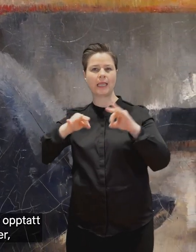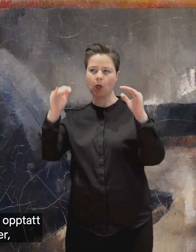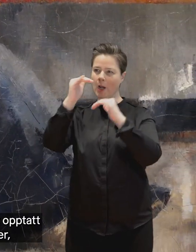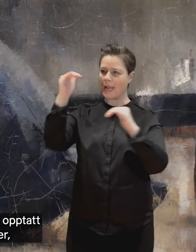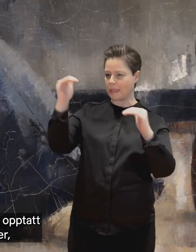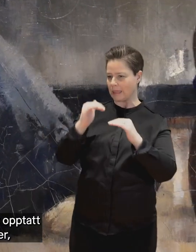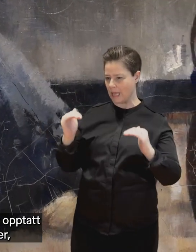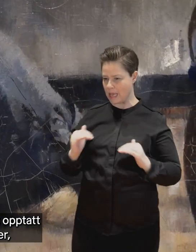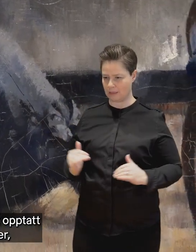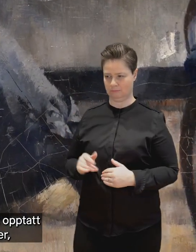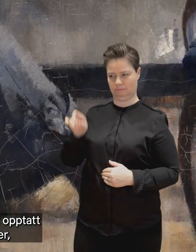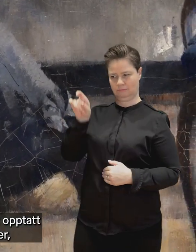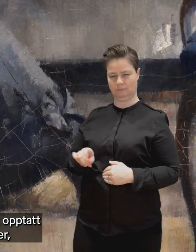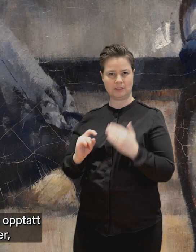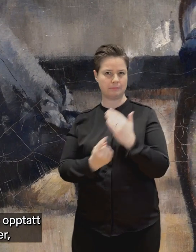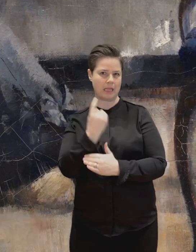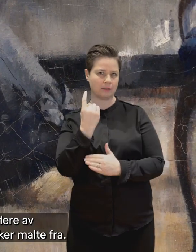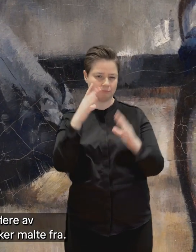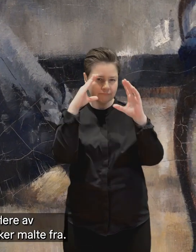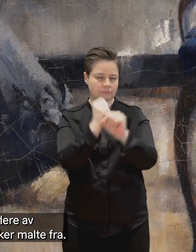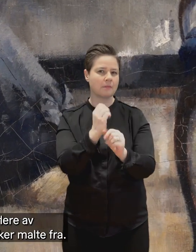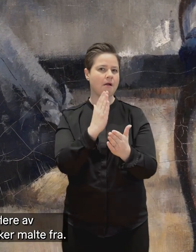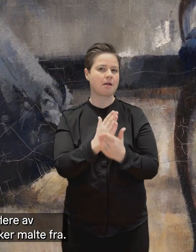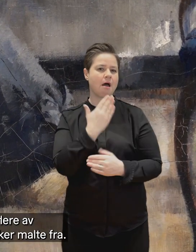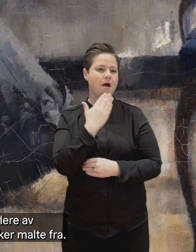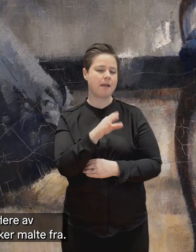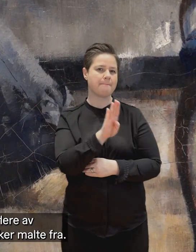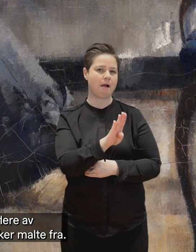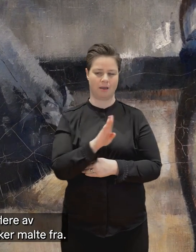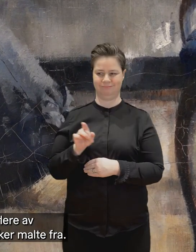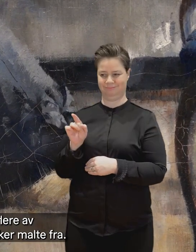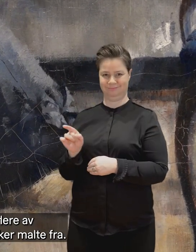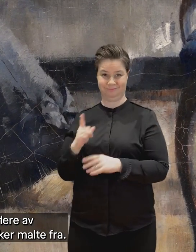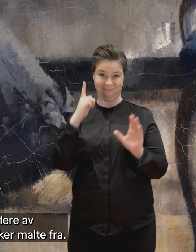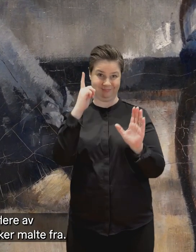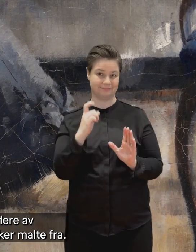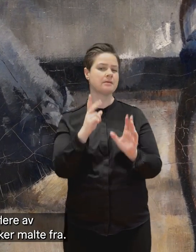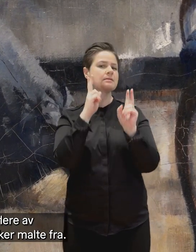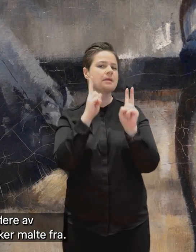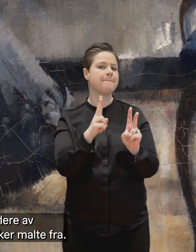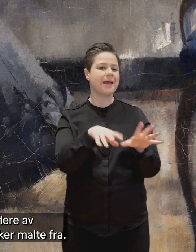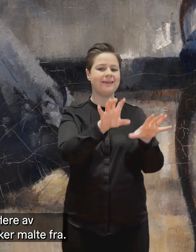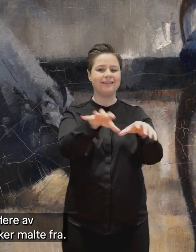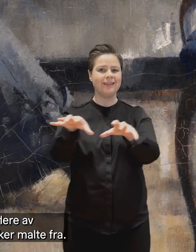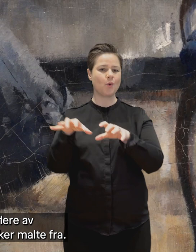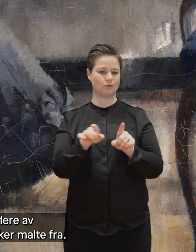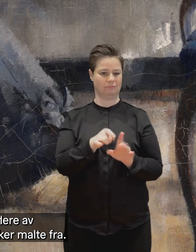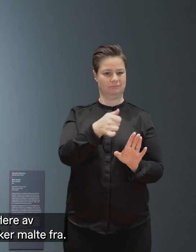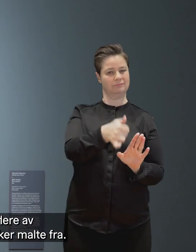Hun har vært spesielt opptatt av Harriet Backer, og har fotografert i flere av de samme interiørene Backer malte fra.